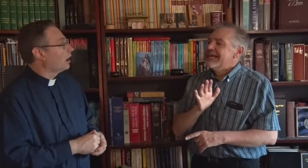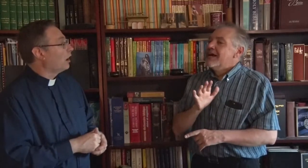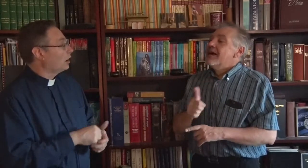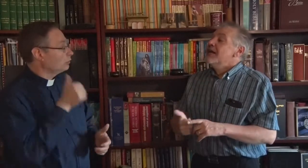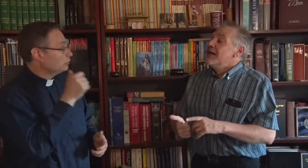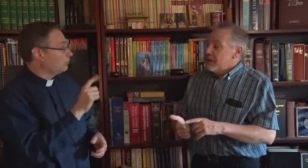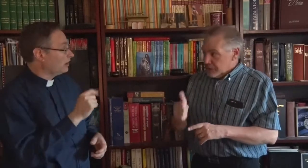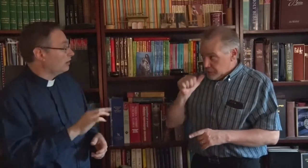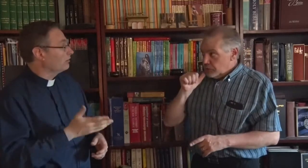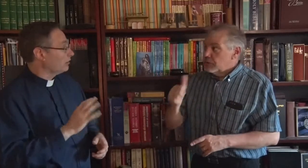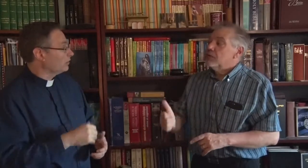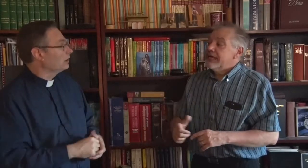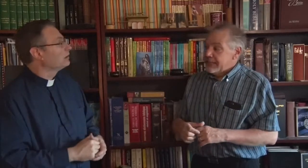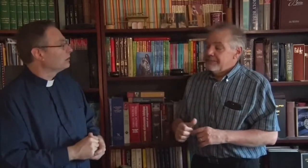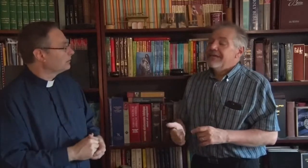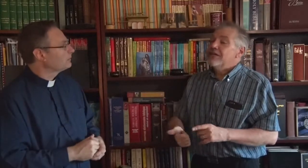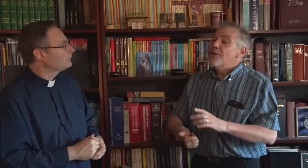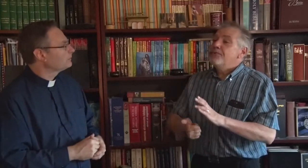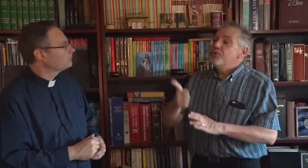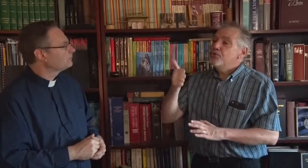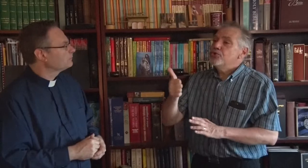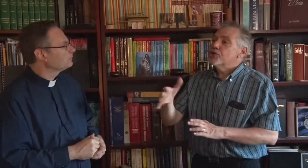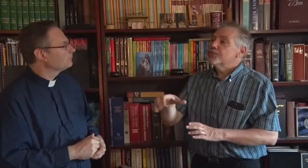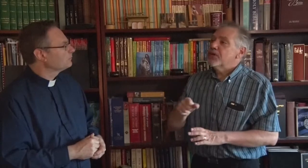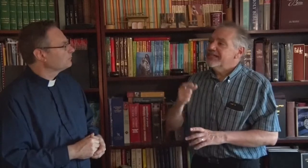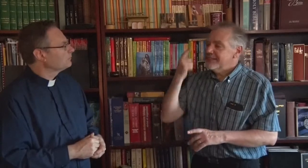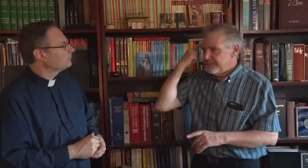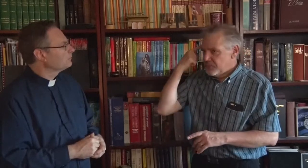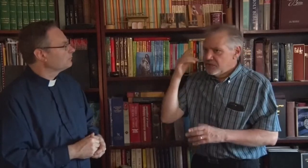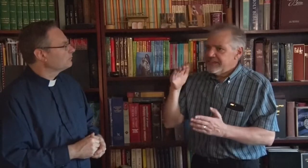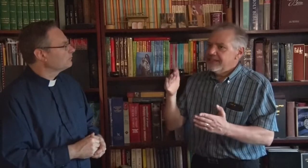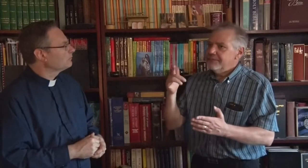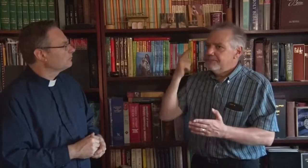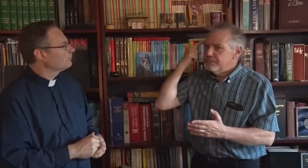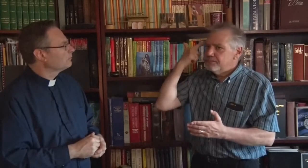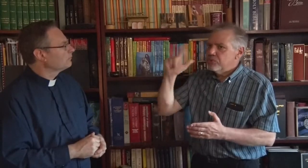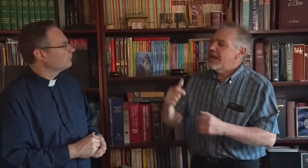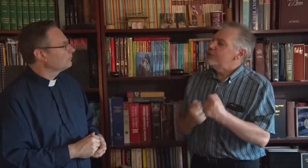20 ? Oui, mais… Le plus que je prenais c’était pour la douleur…